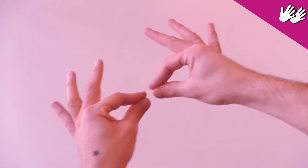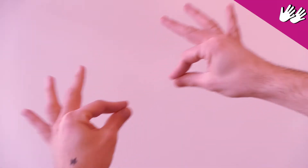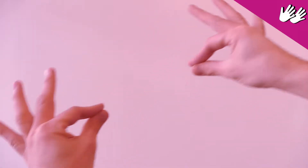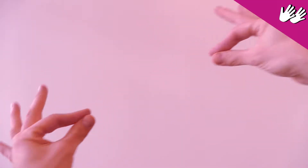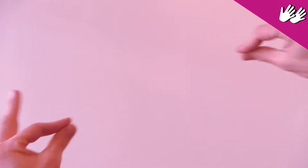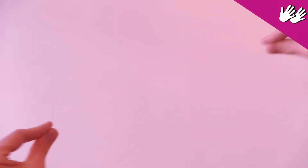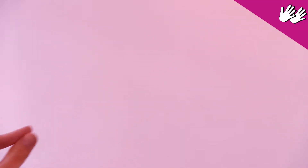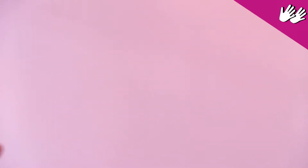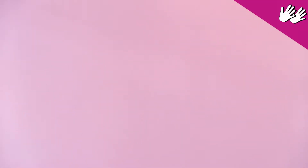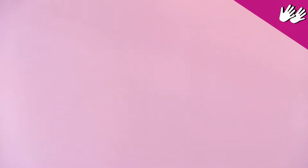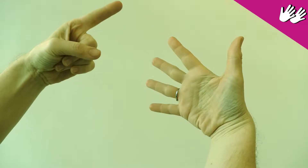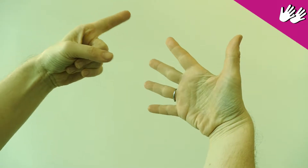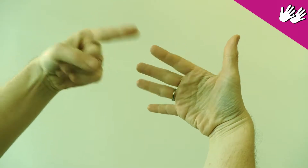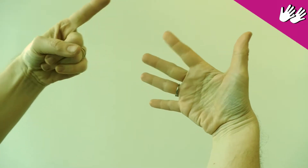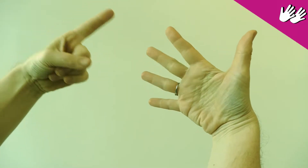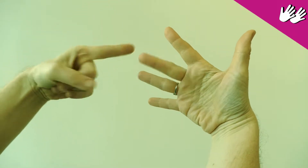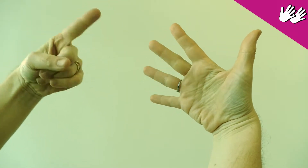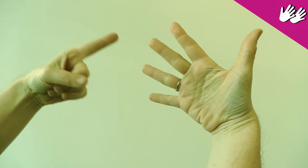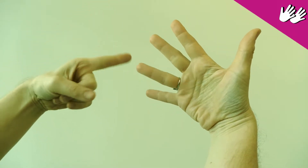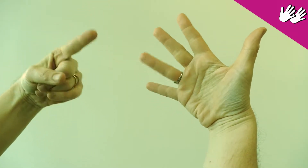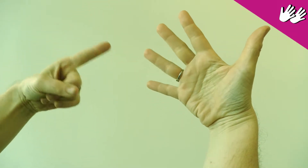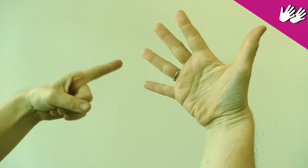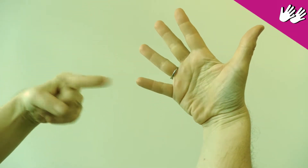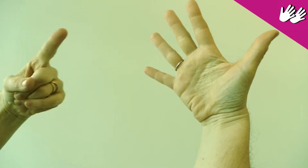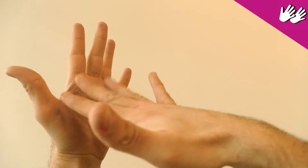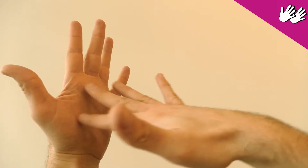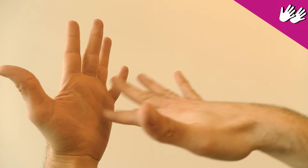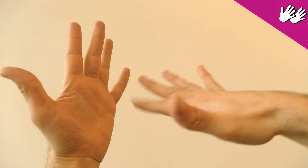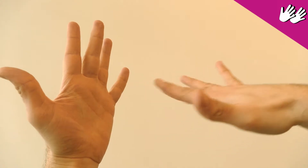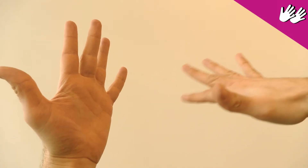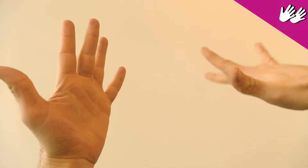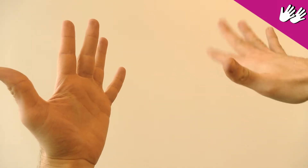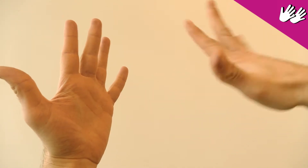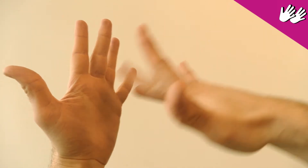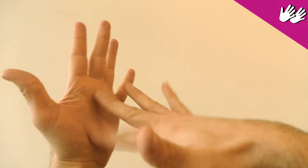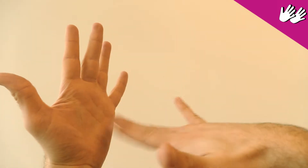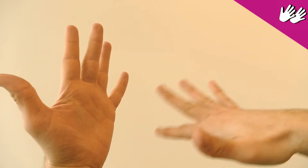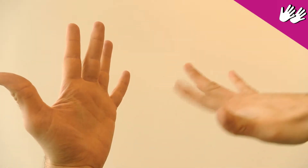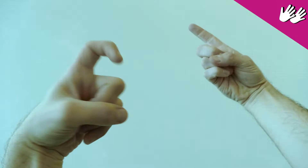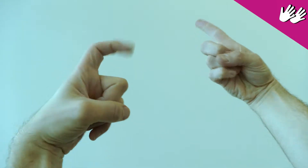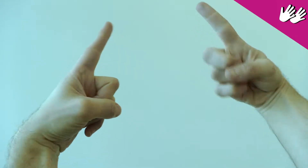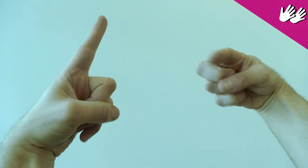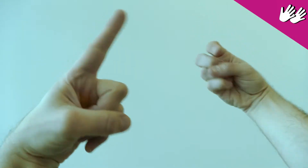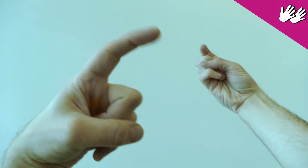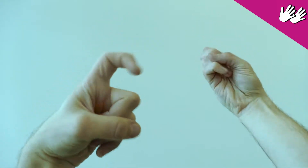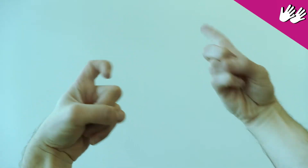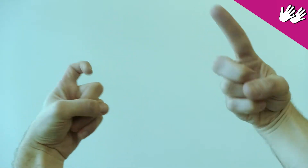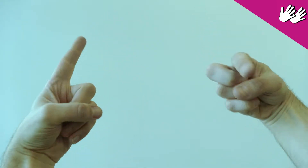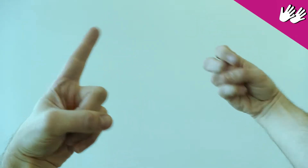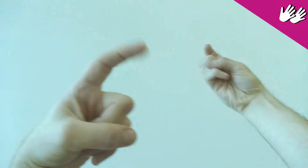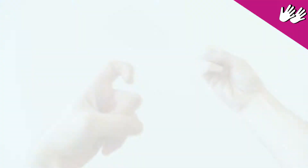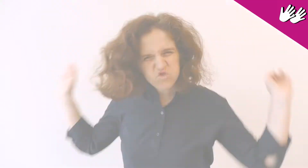Histoires, comptines, chansignes, et contes.